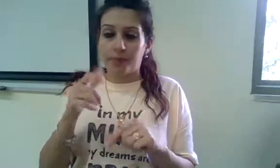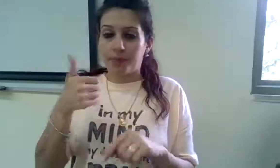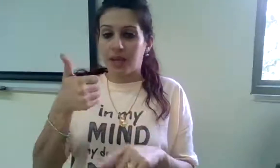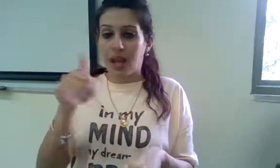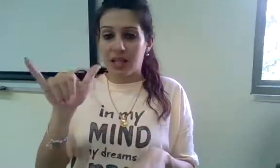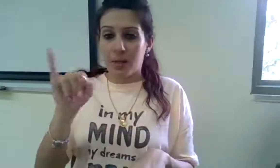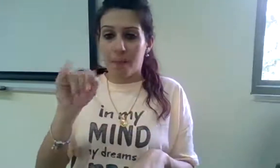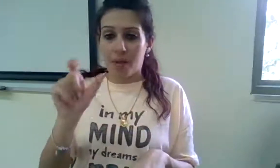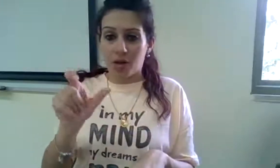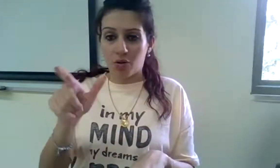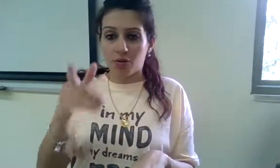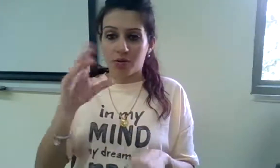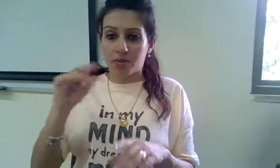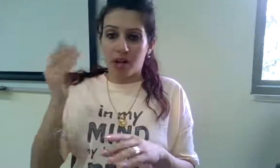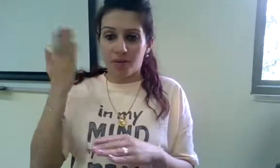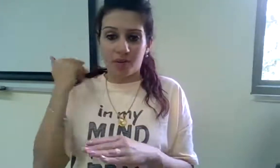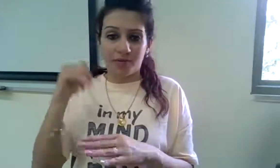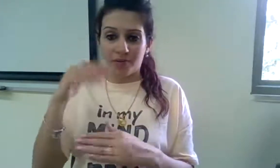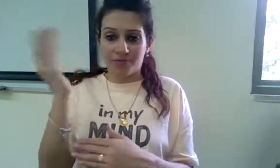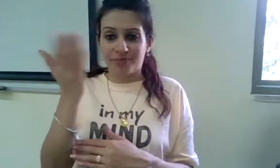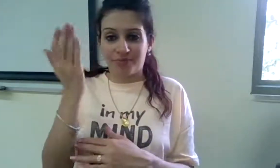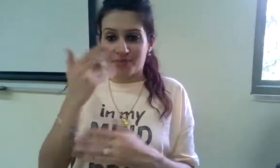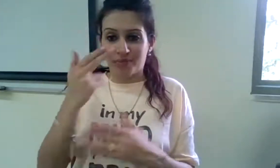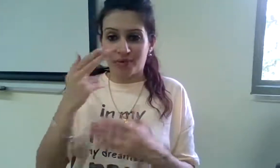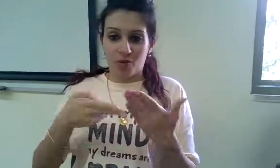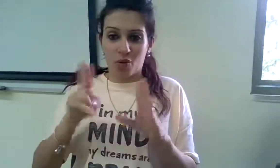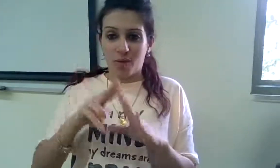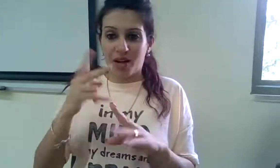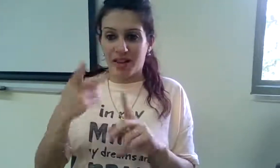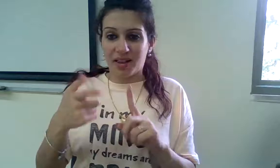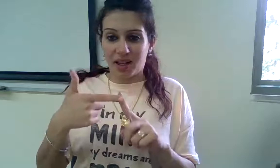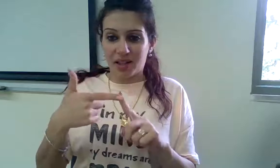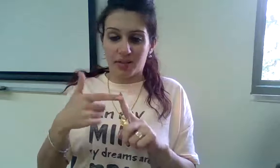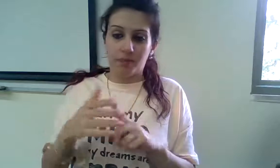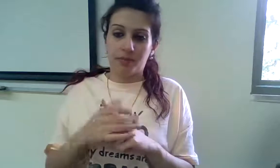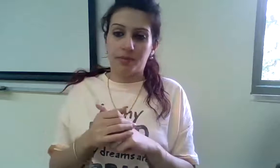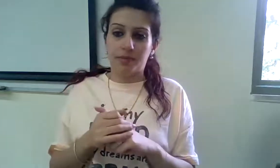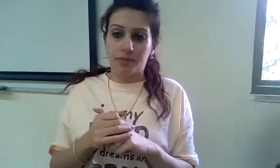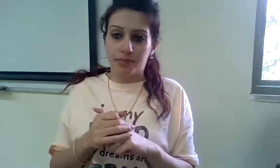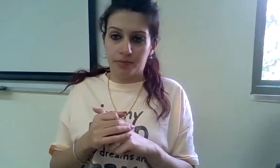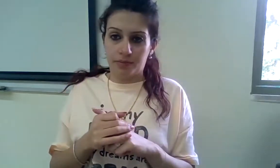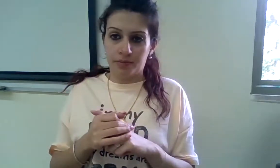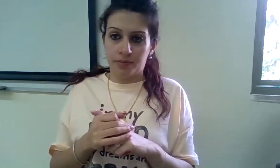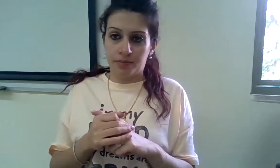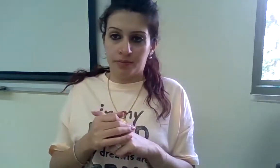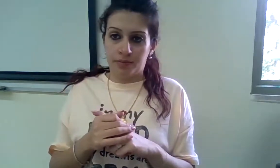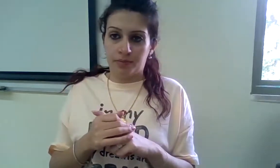وهي عتبة المعرفة للتدريب, يقول بأننا ومن خلال تنفيذ ورشة العمل